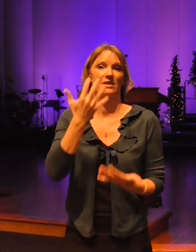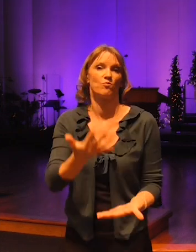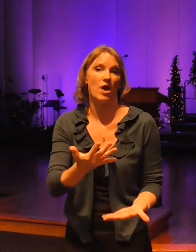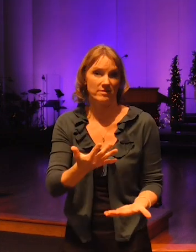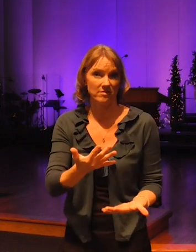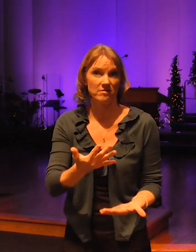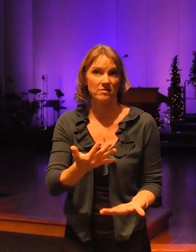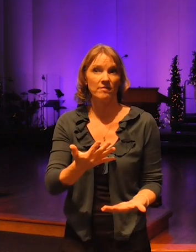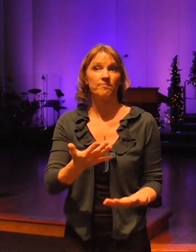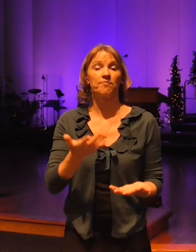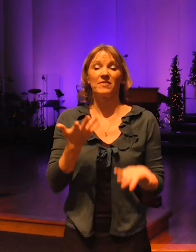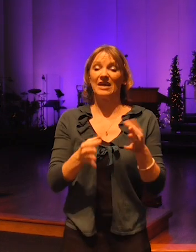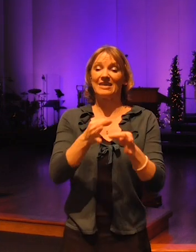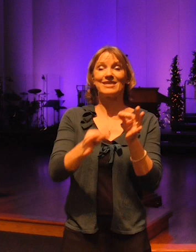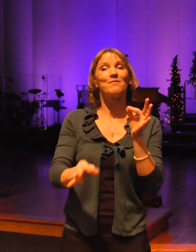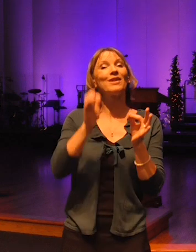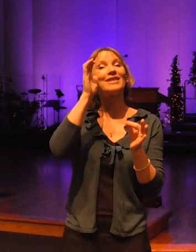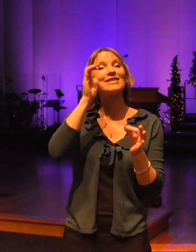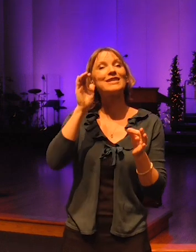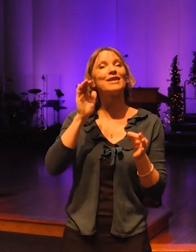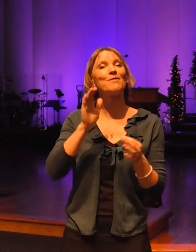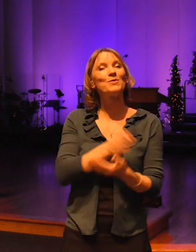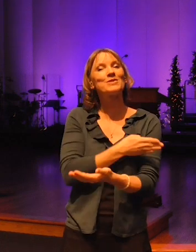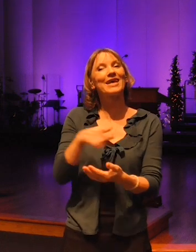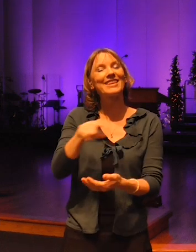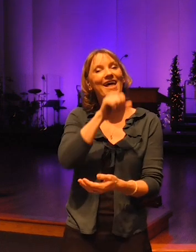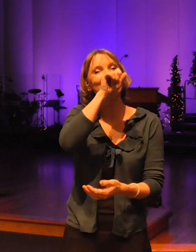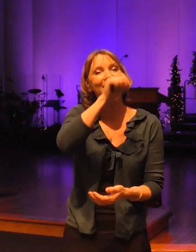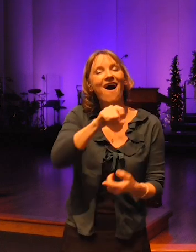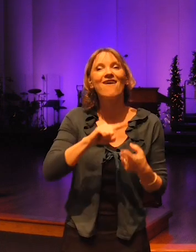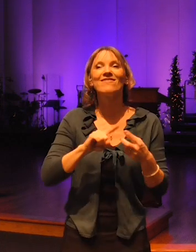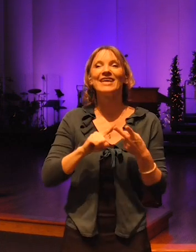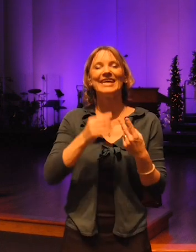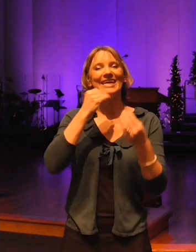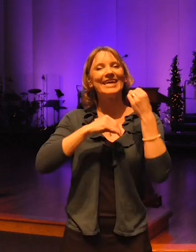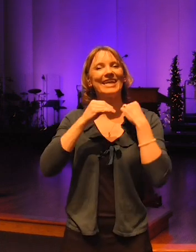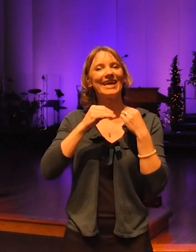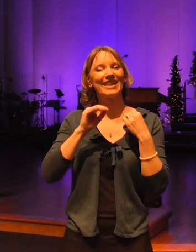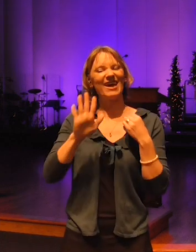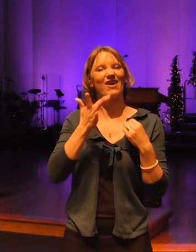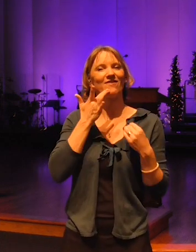que les encantara comer algo que pensaran Fue delicioso dar un regalo en su nombre a